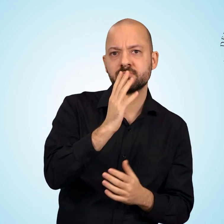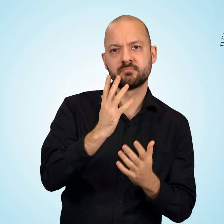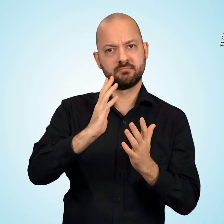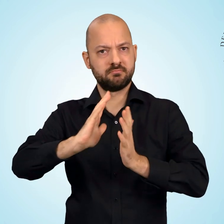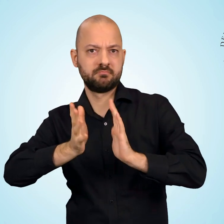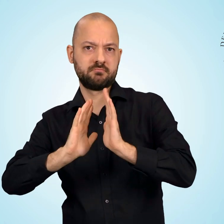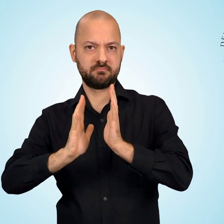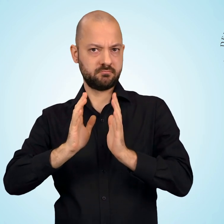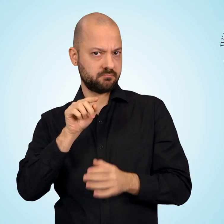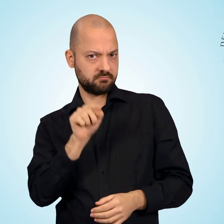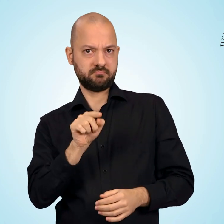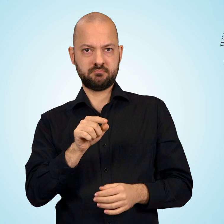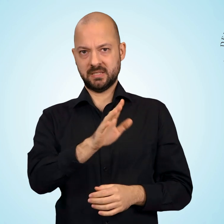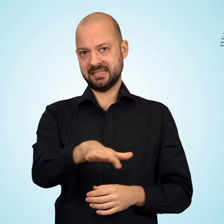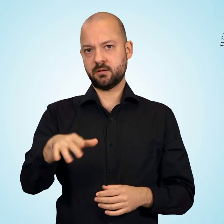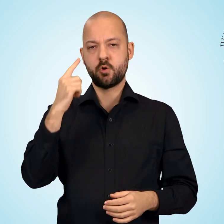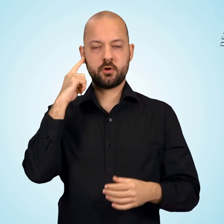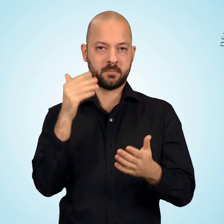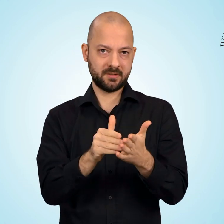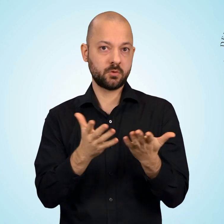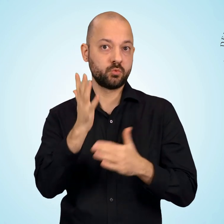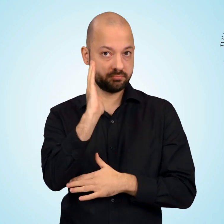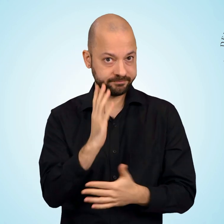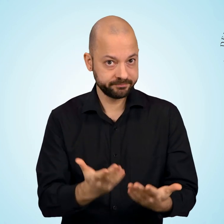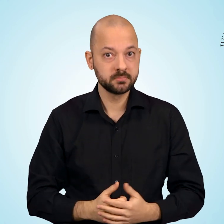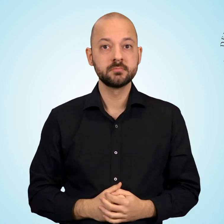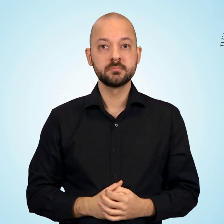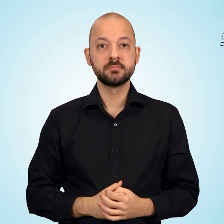mit Laut- und Gebärdensprache bei Kindern mit einer Hörbehinderung“